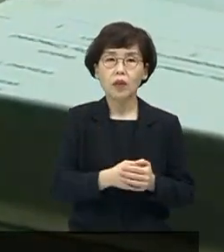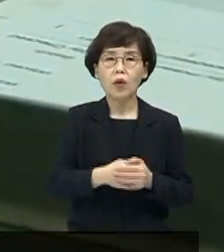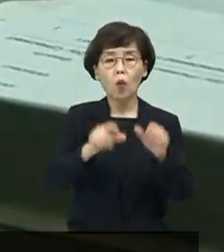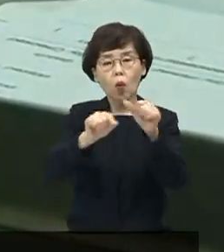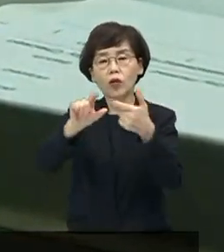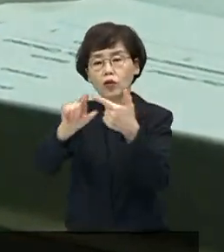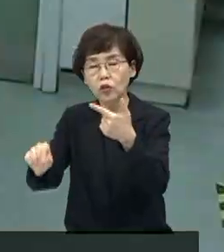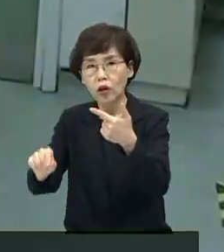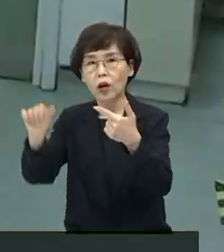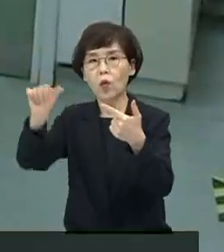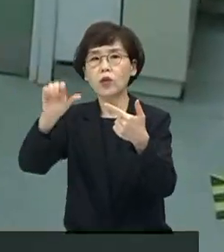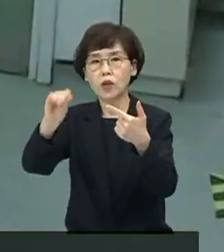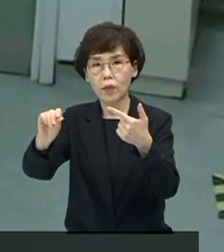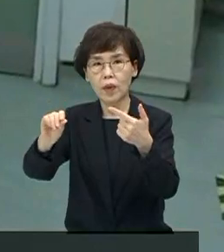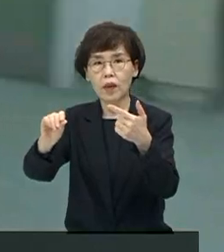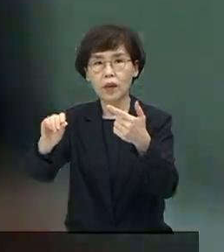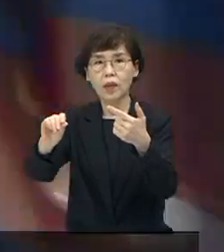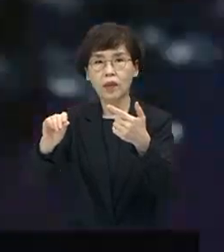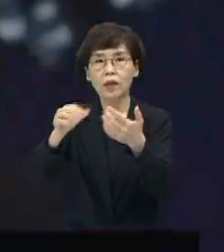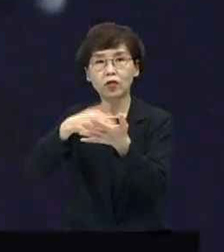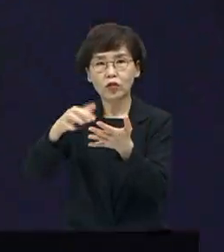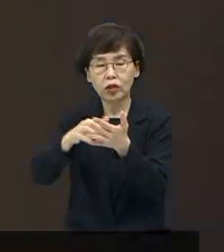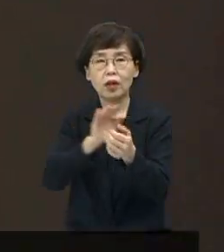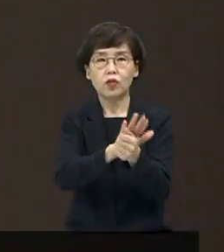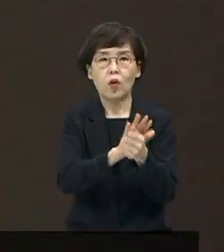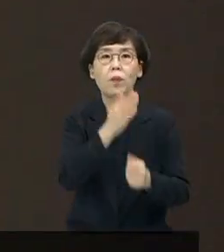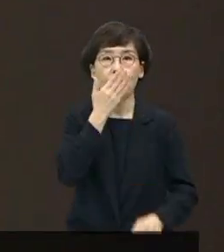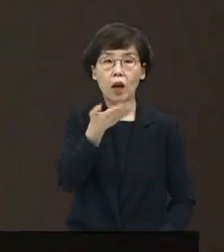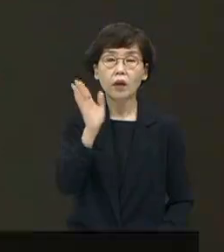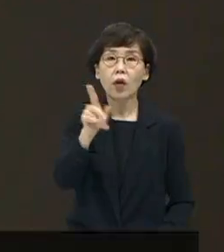6월 내에 추가 5천만 회분이 지원될 수 있을 거라면서도 어느 나라에 지원할지는